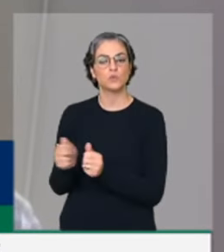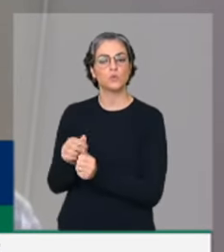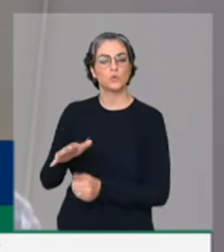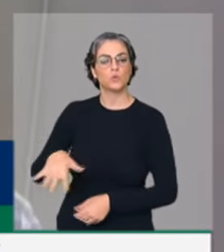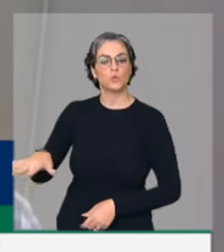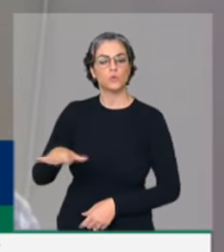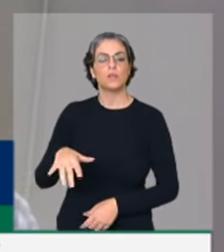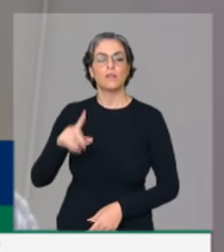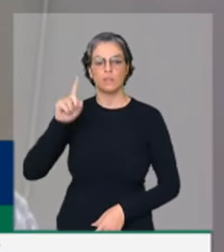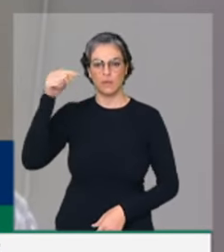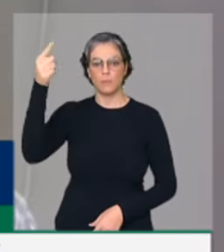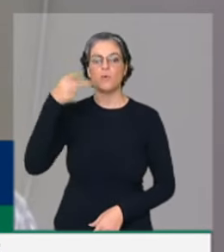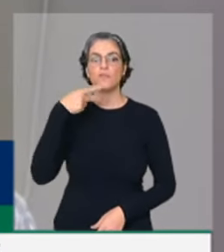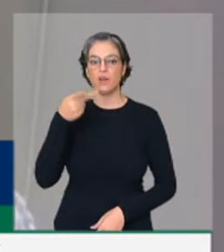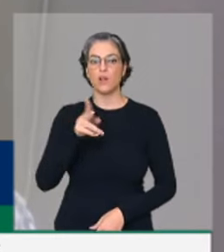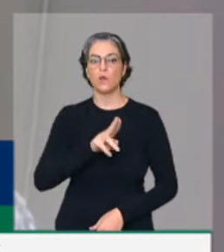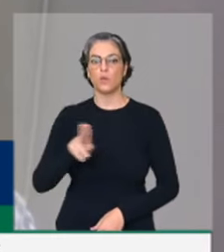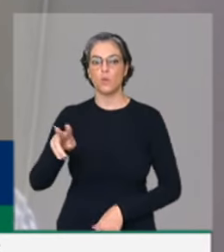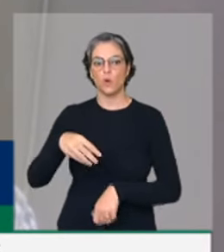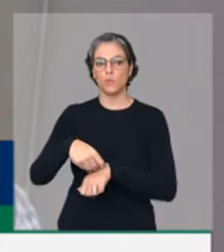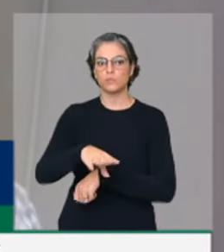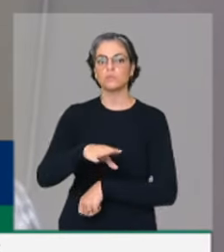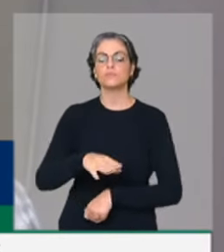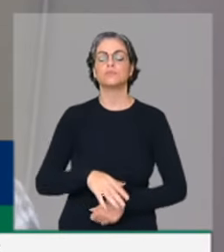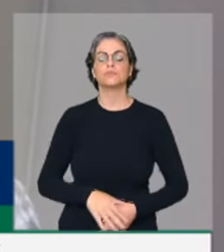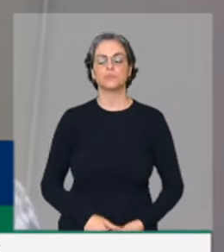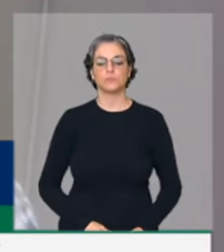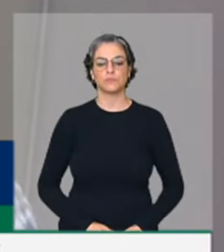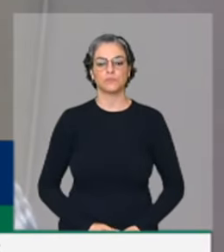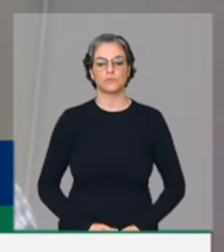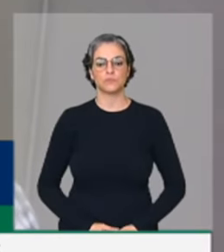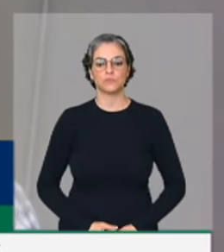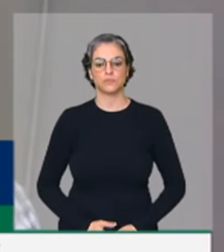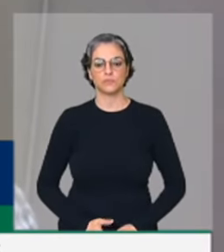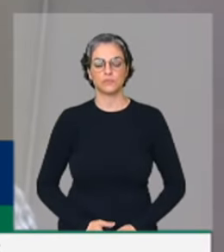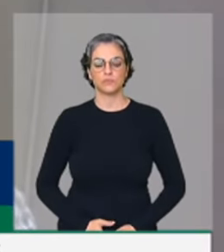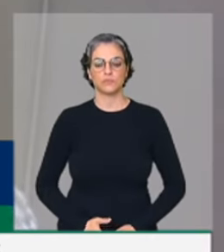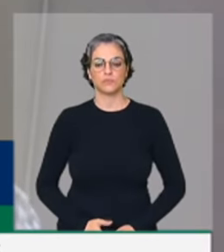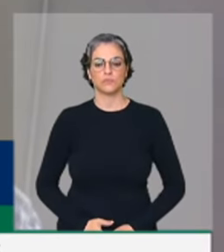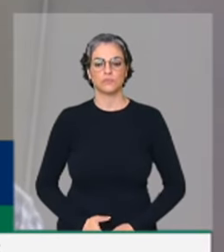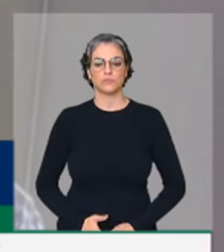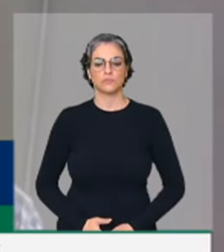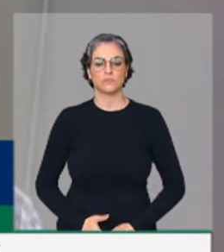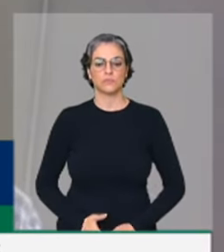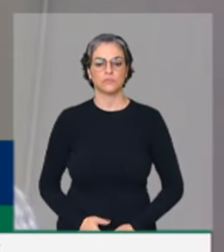ENTRARAM NA VAQUINHA.... E COMPRARAM A VACINA, FURARAM A FILA. E NÃO FORAM APENAS... NÃO FOI APENAS UMA EMPRESA.